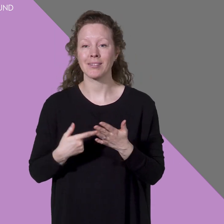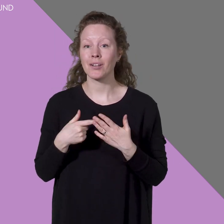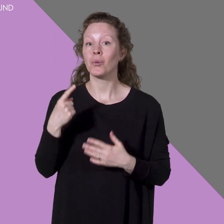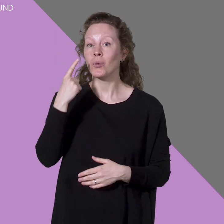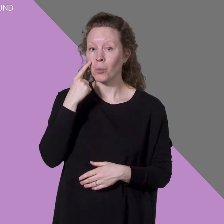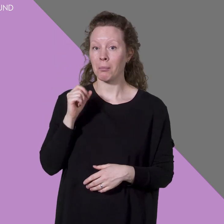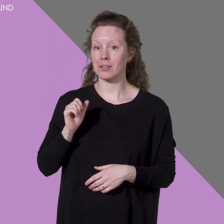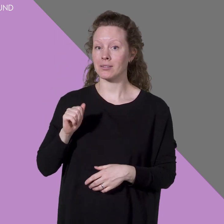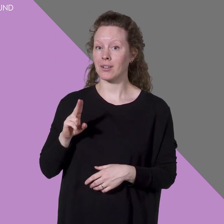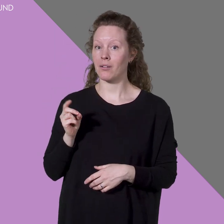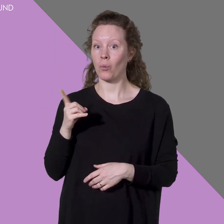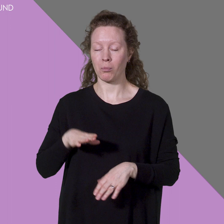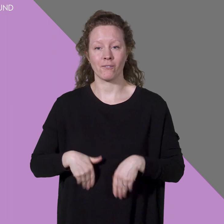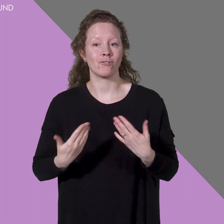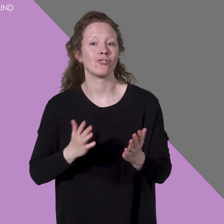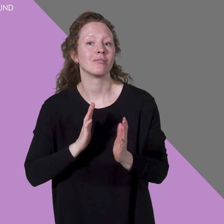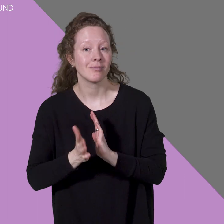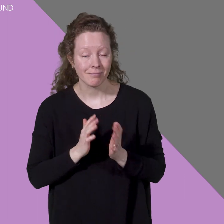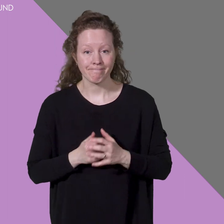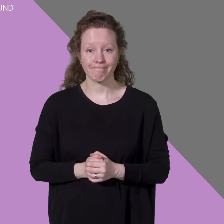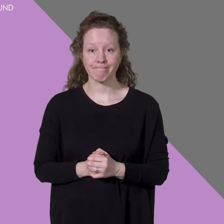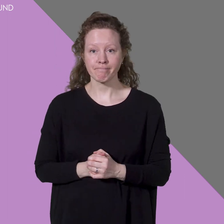Thomas Sandholm – Syntynyt viittomaan (Född till att teckna).